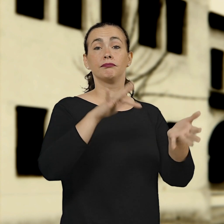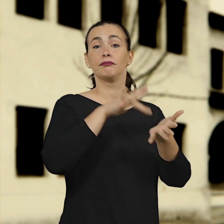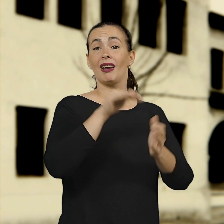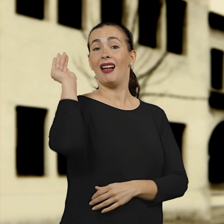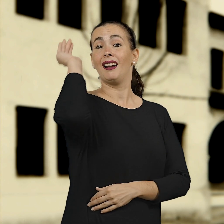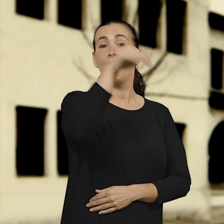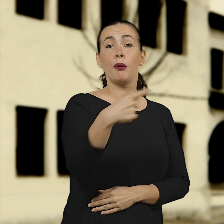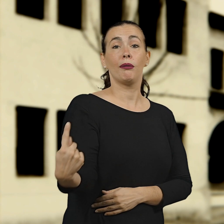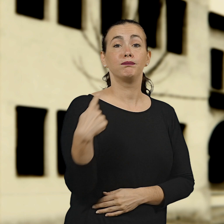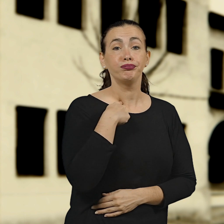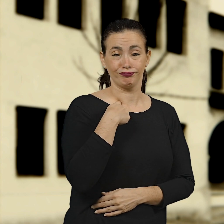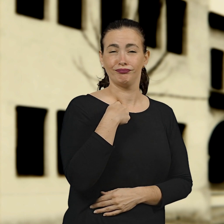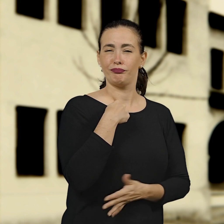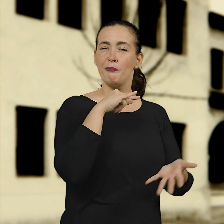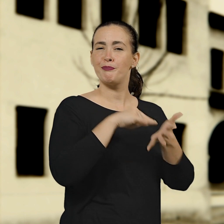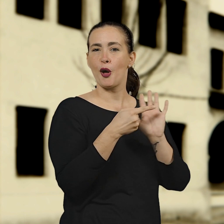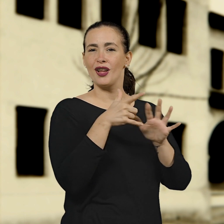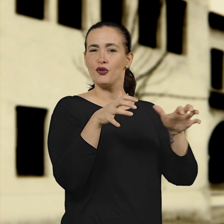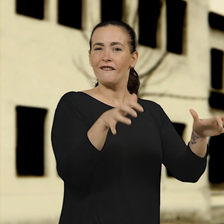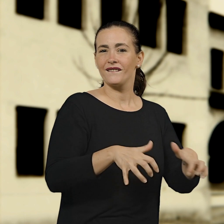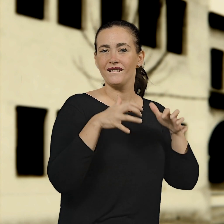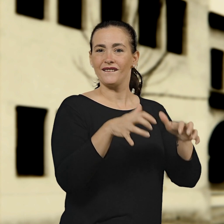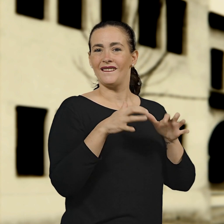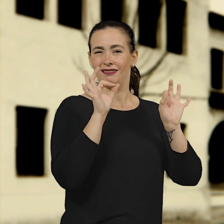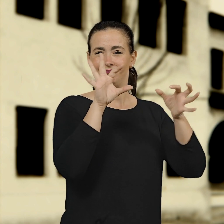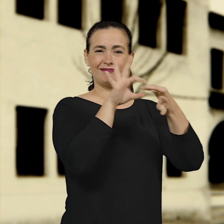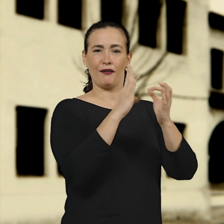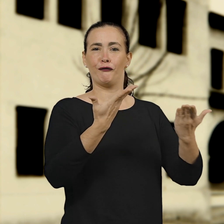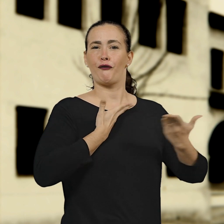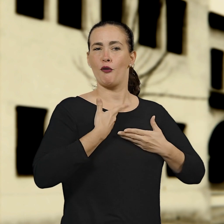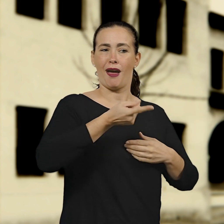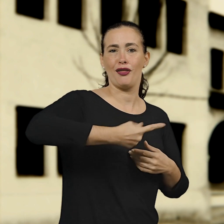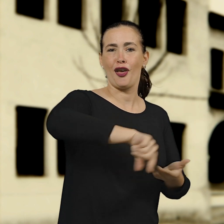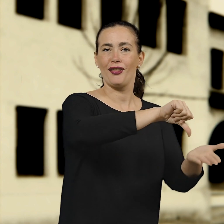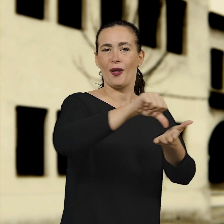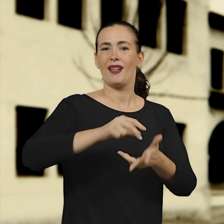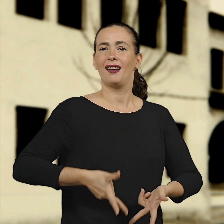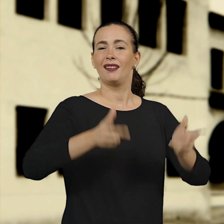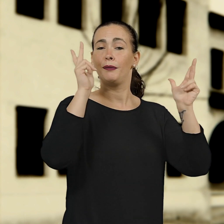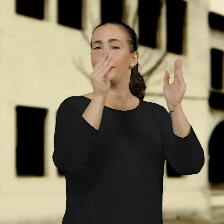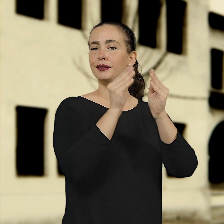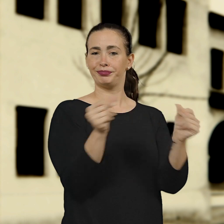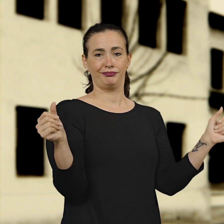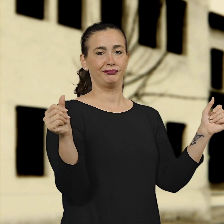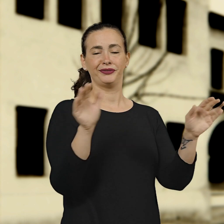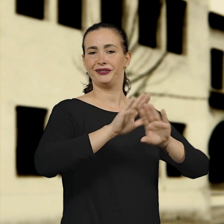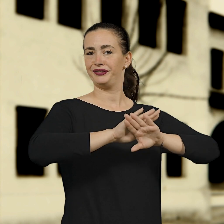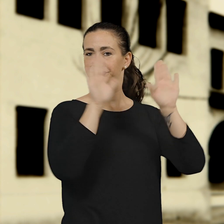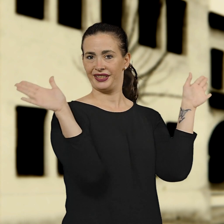La derrota de la República va acabar amb tot aquest ambiciós projecte de formació d’una ciutadania lliure.